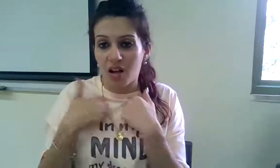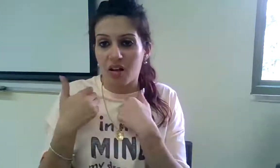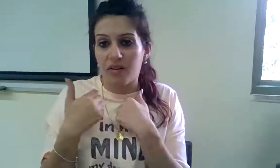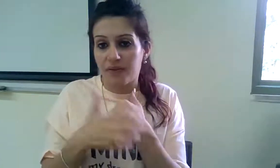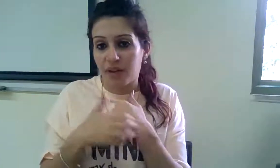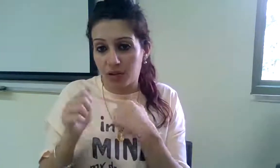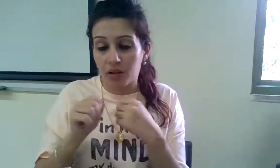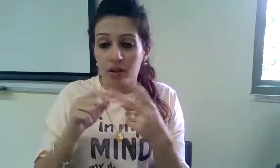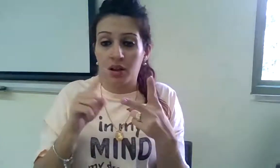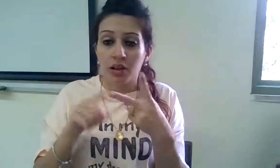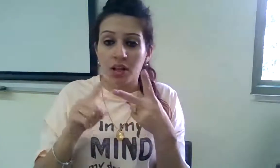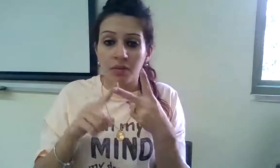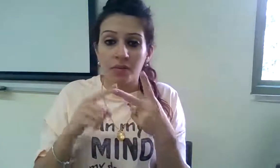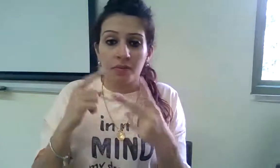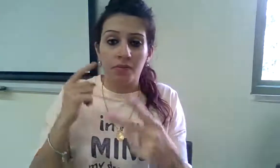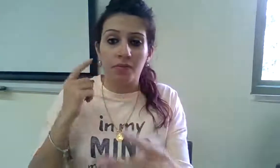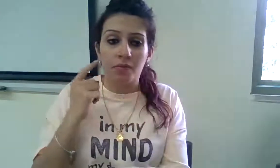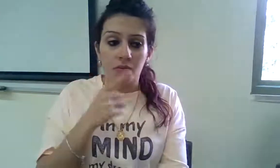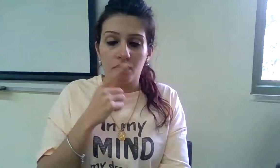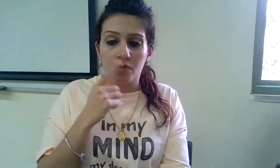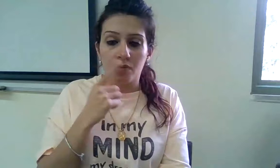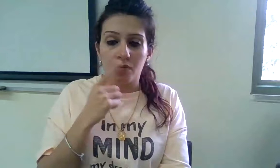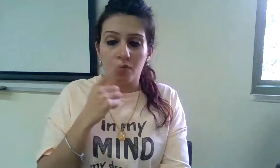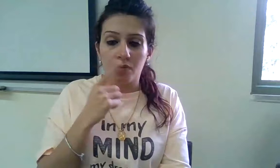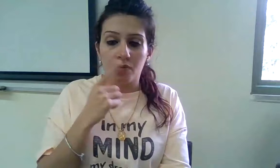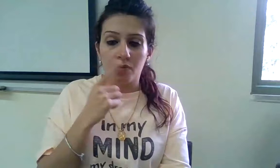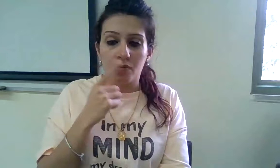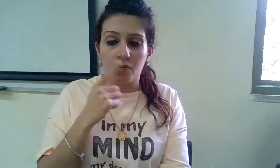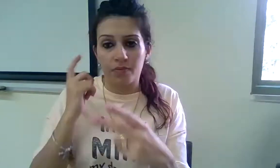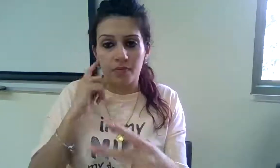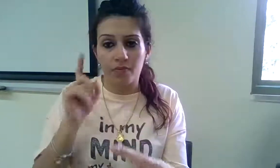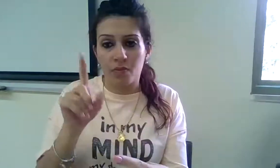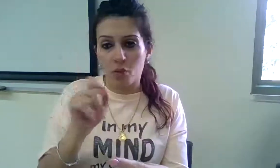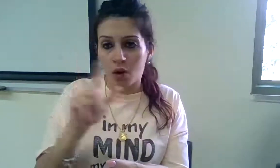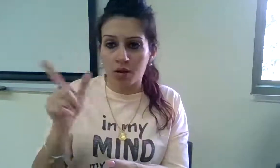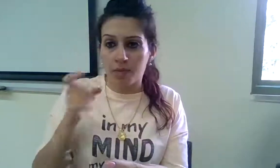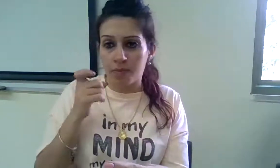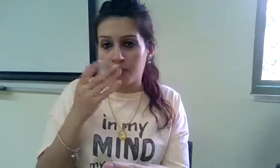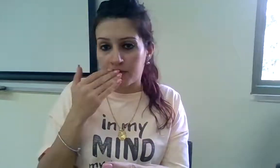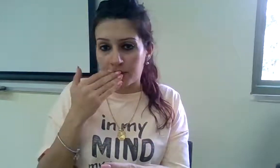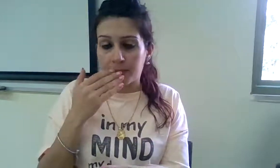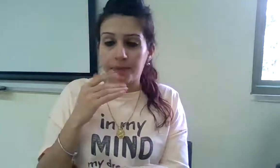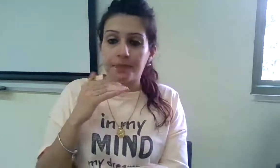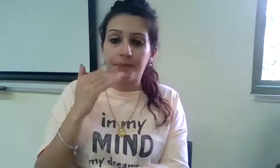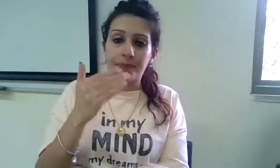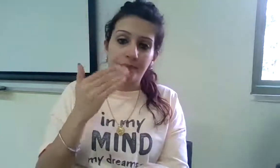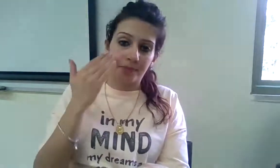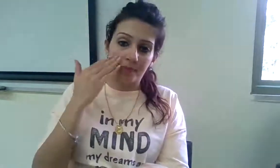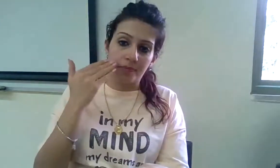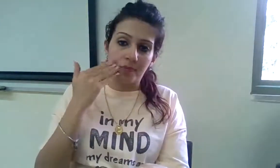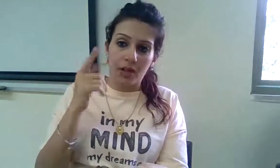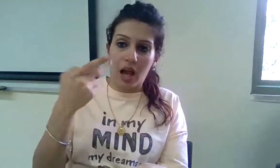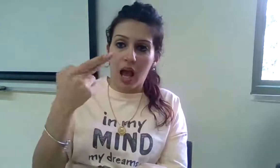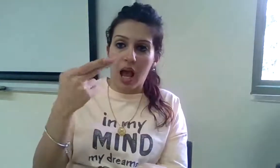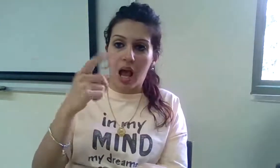متأثرا كثيرا بتجاربهم المدرسية لذلك فأن أردت تغيير ما يحدث